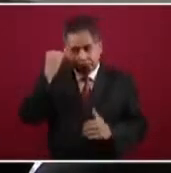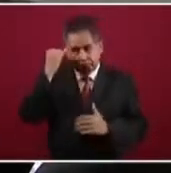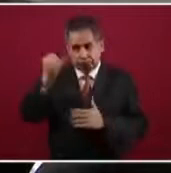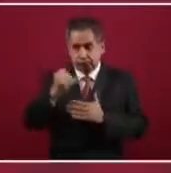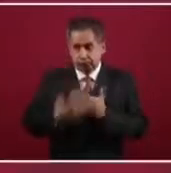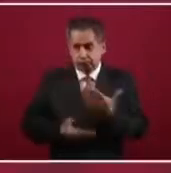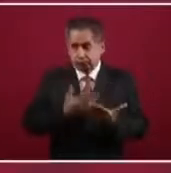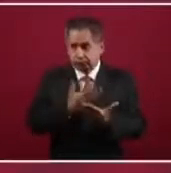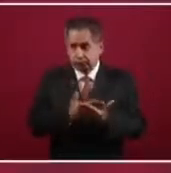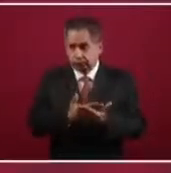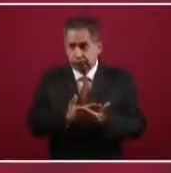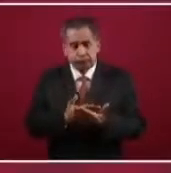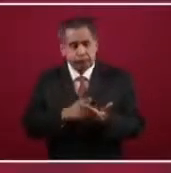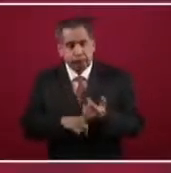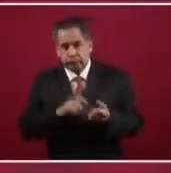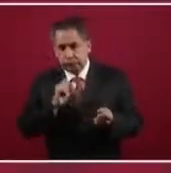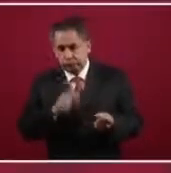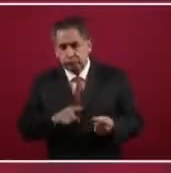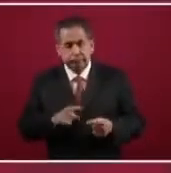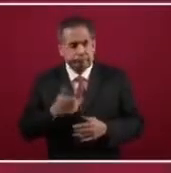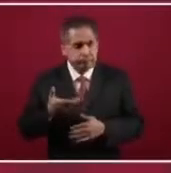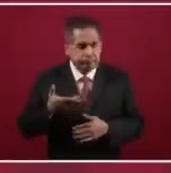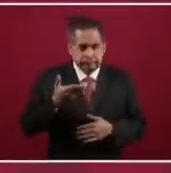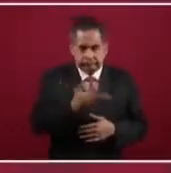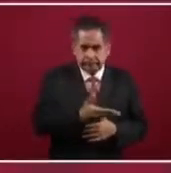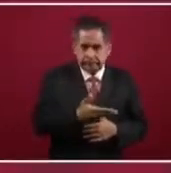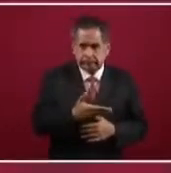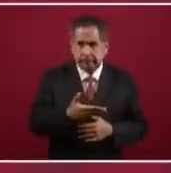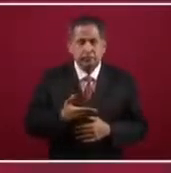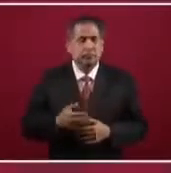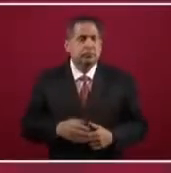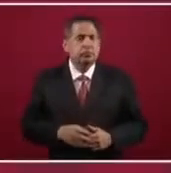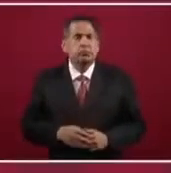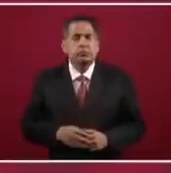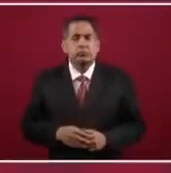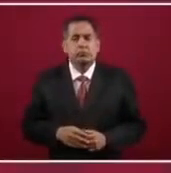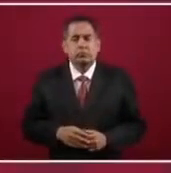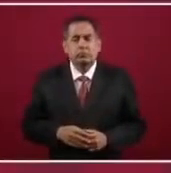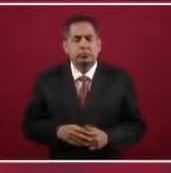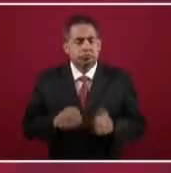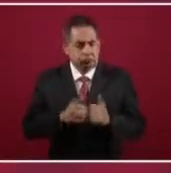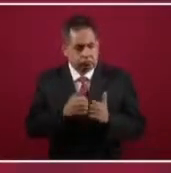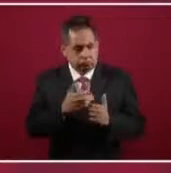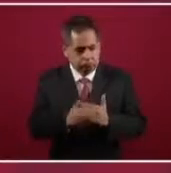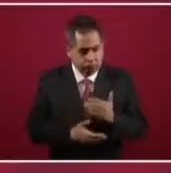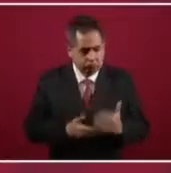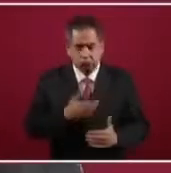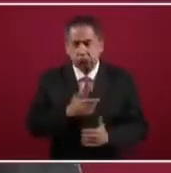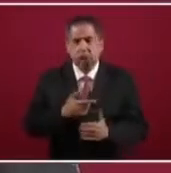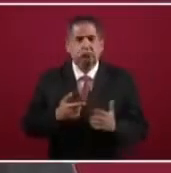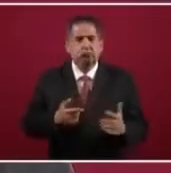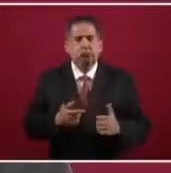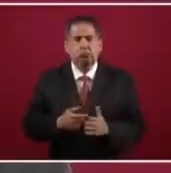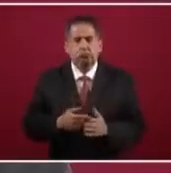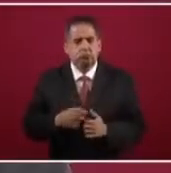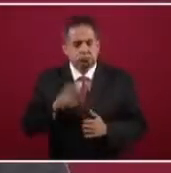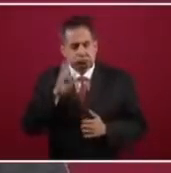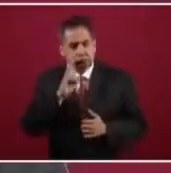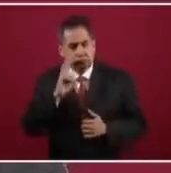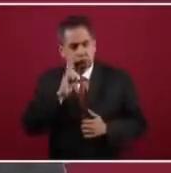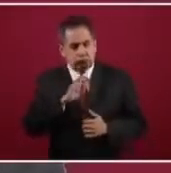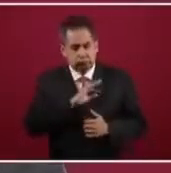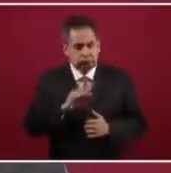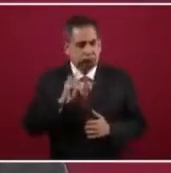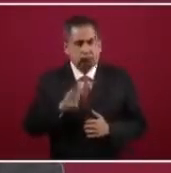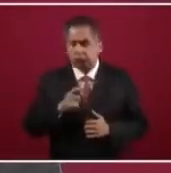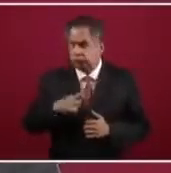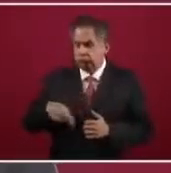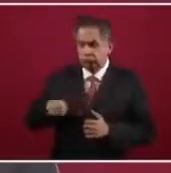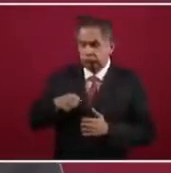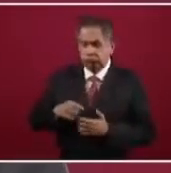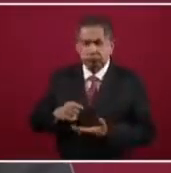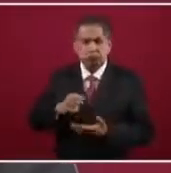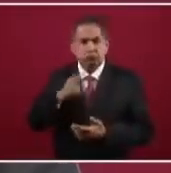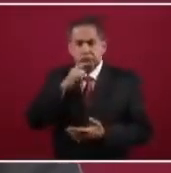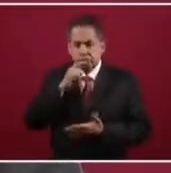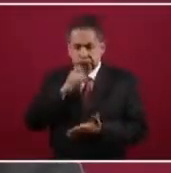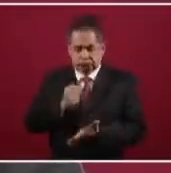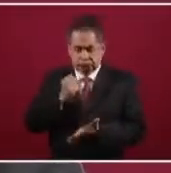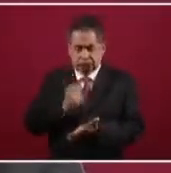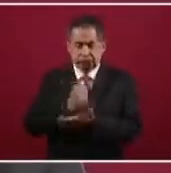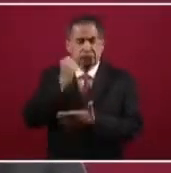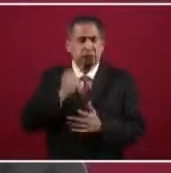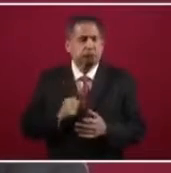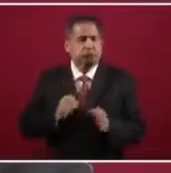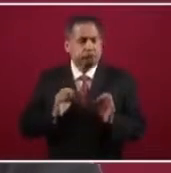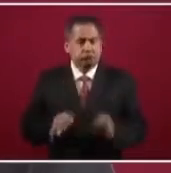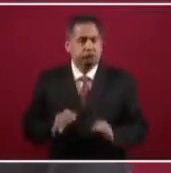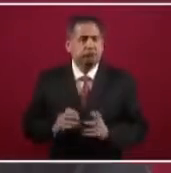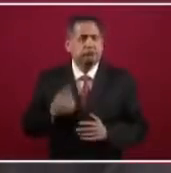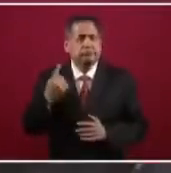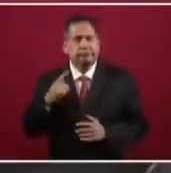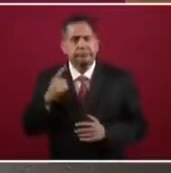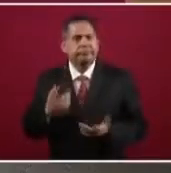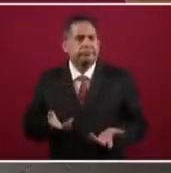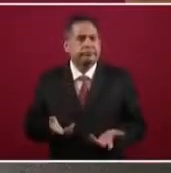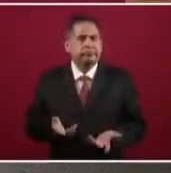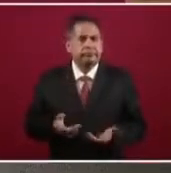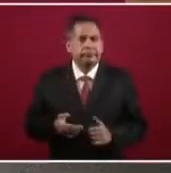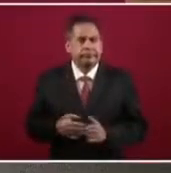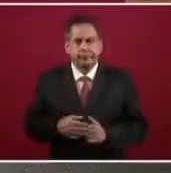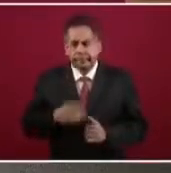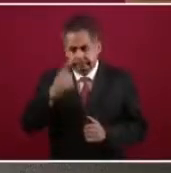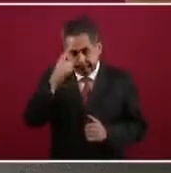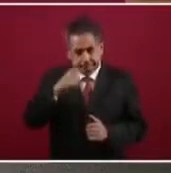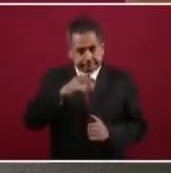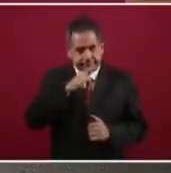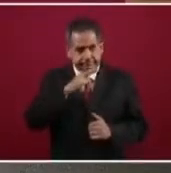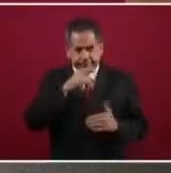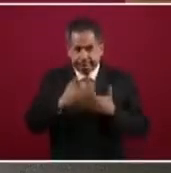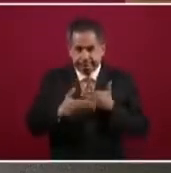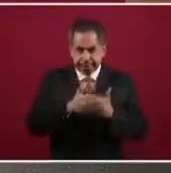Y también pedirle que, de manera respetuosa, se procure una aprobación pronta para que